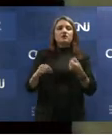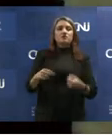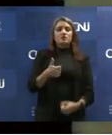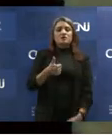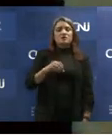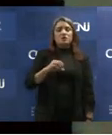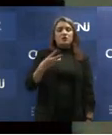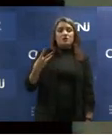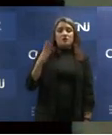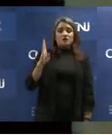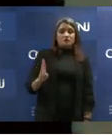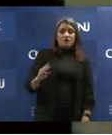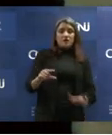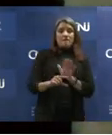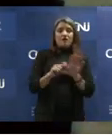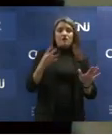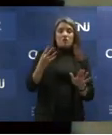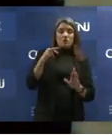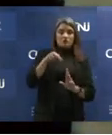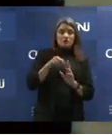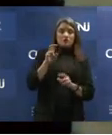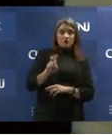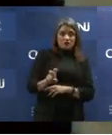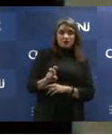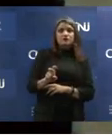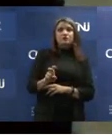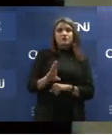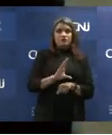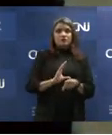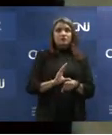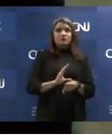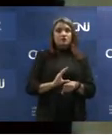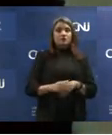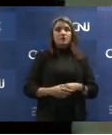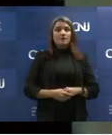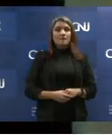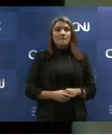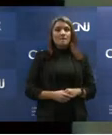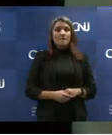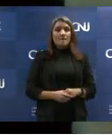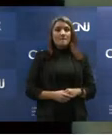parágrafo quarto quinto, da nossa Constituição. Caso seja